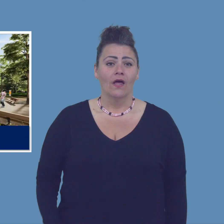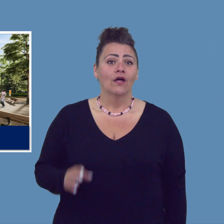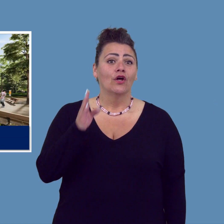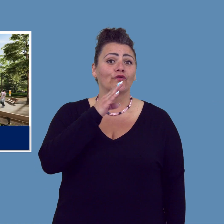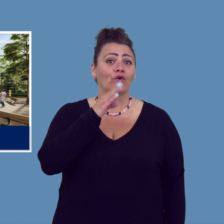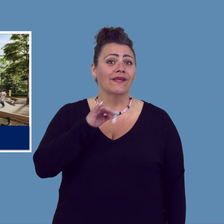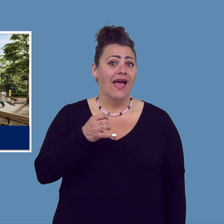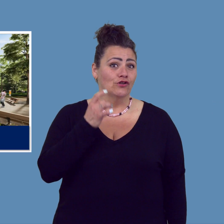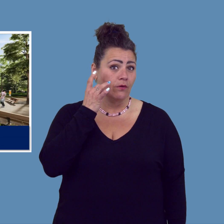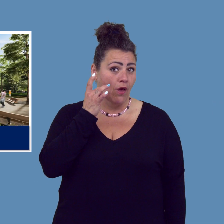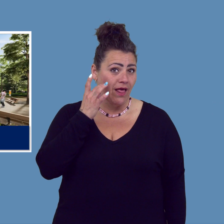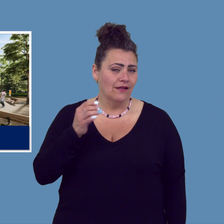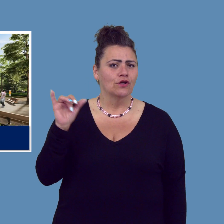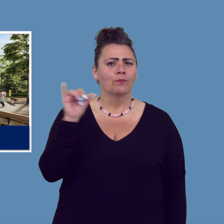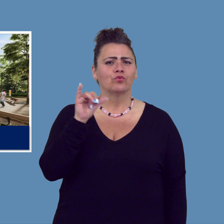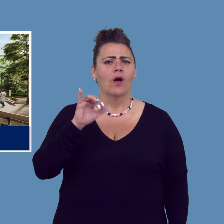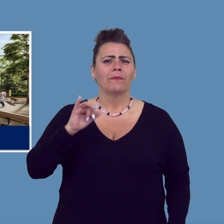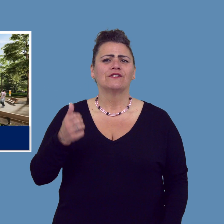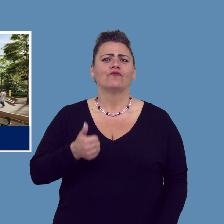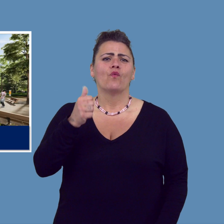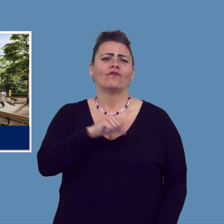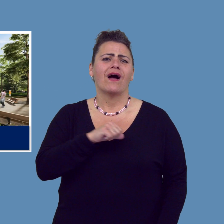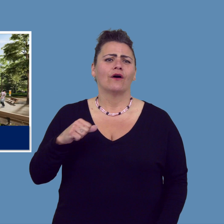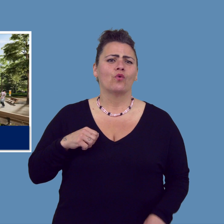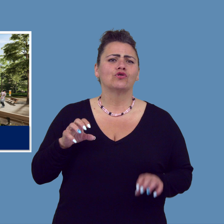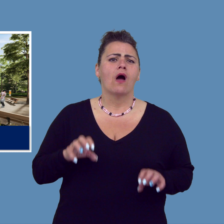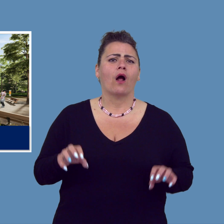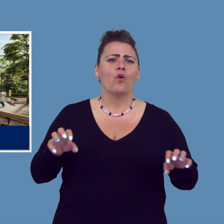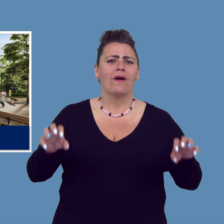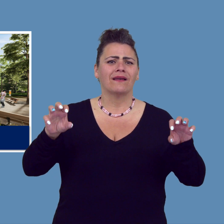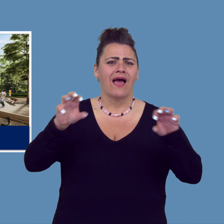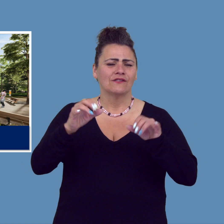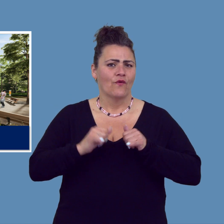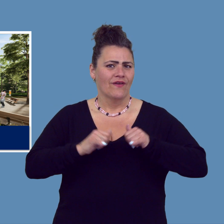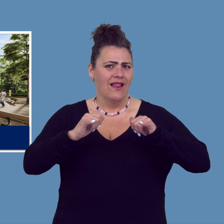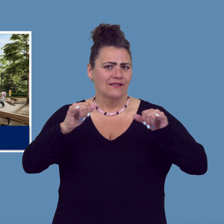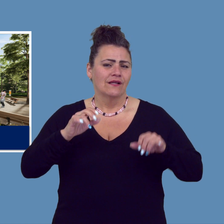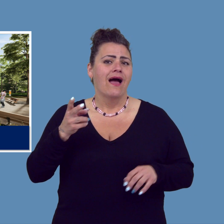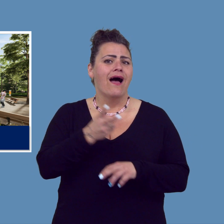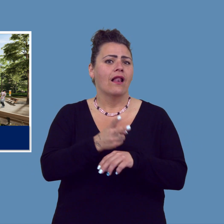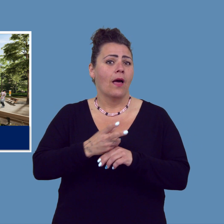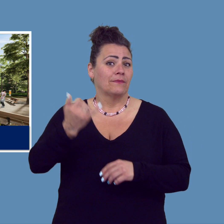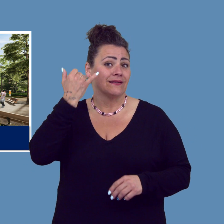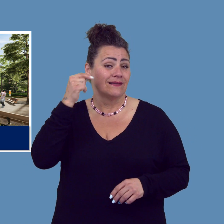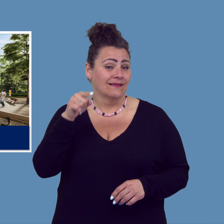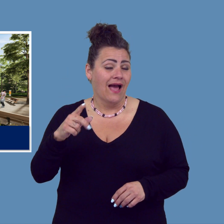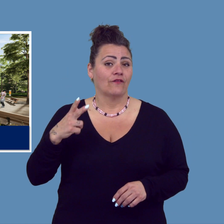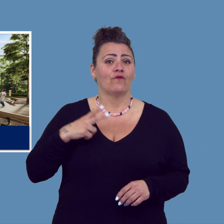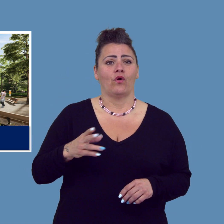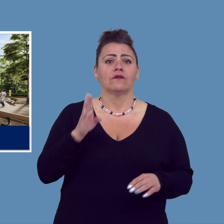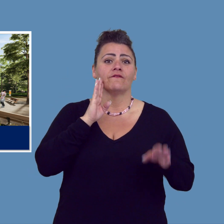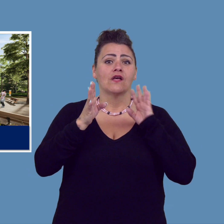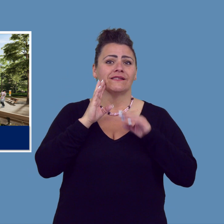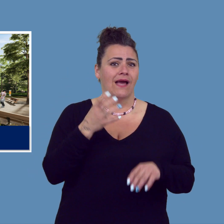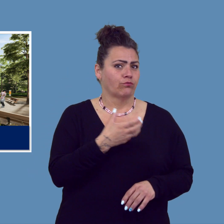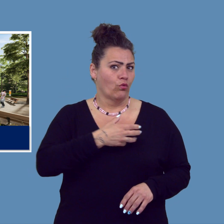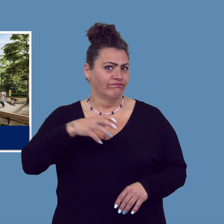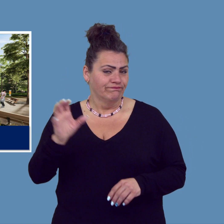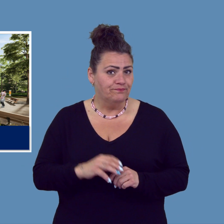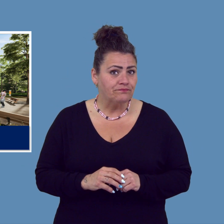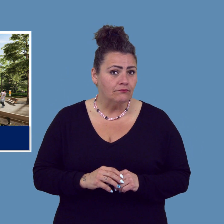Bejelentett a Facebook bejegyzésében Fürjes Balázs, Budapest és a fővárosi agglomeráció fejlesztéséért felelős államtitkár.